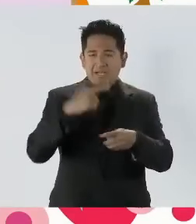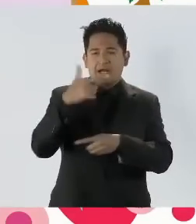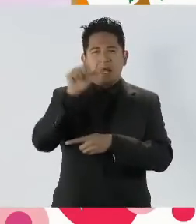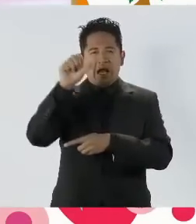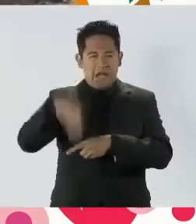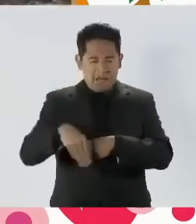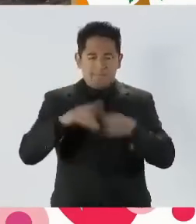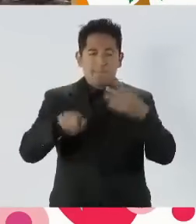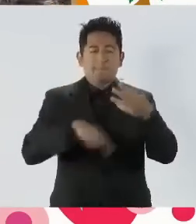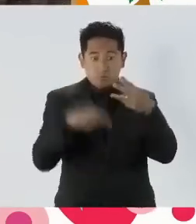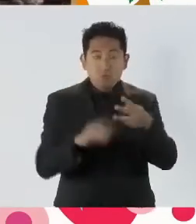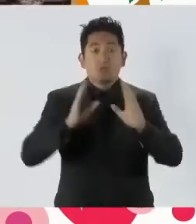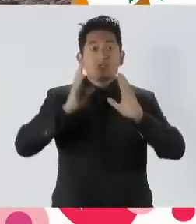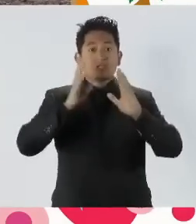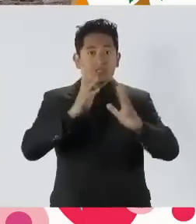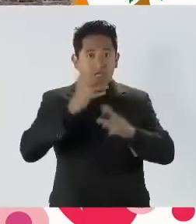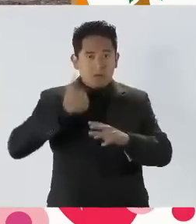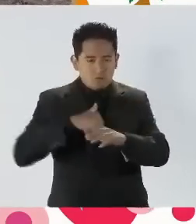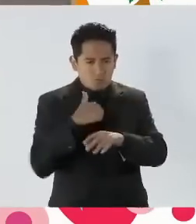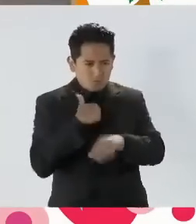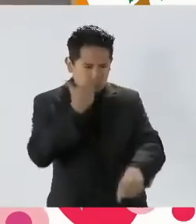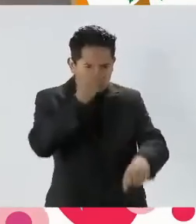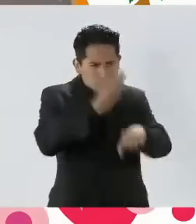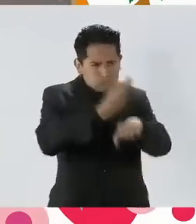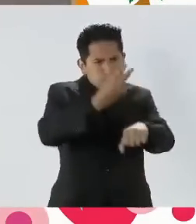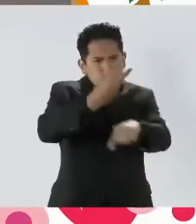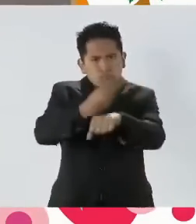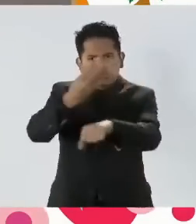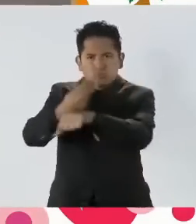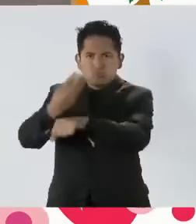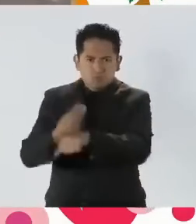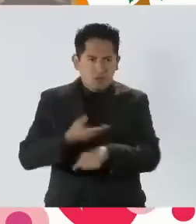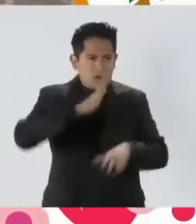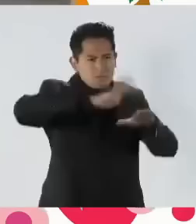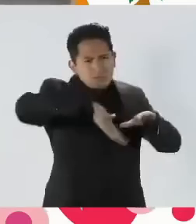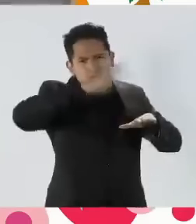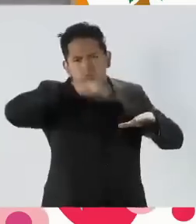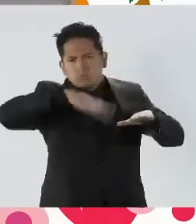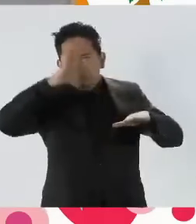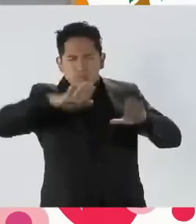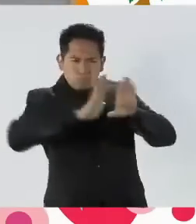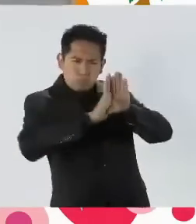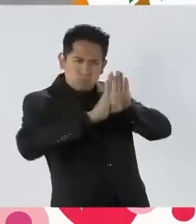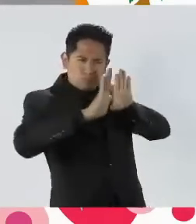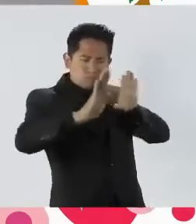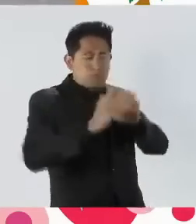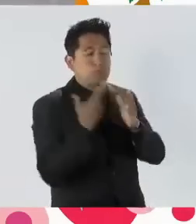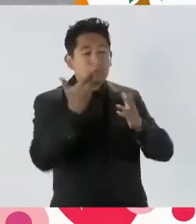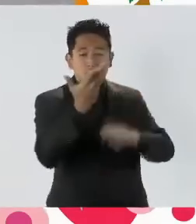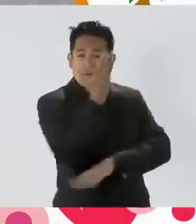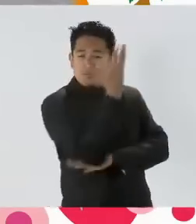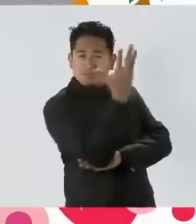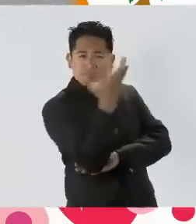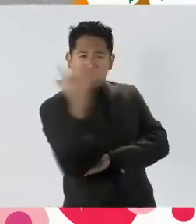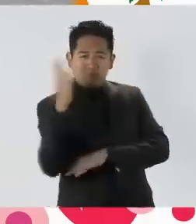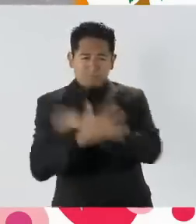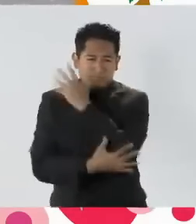se llenaron de color se colocaron árboles y áreas verdes se instalaron espacios para los juegos y